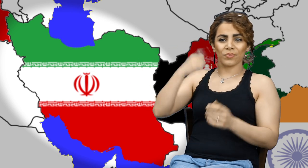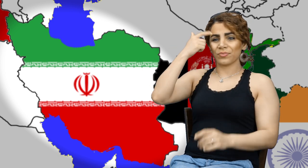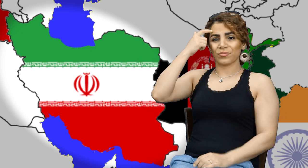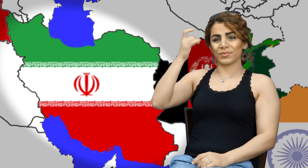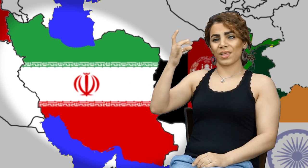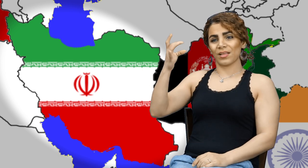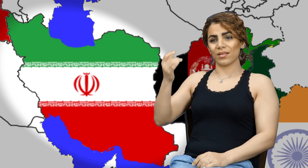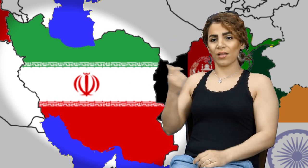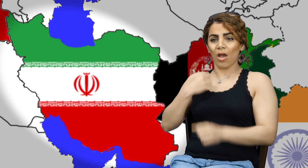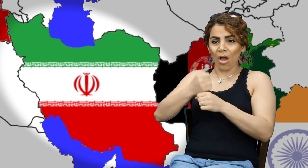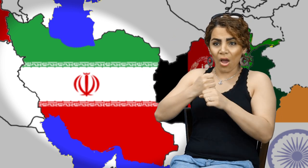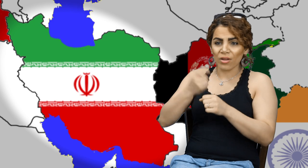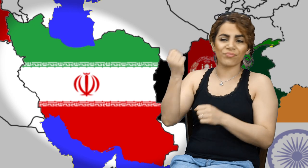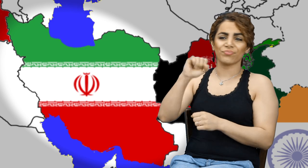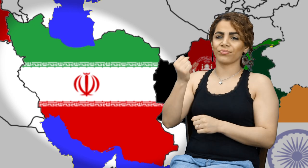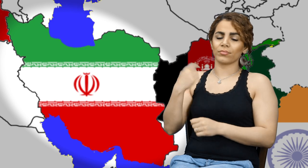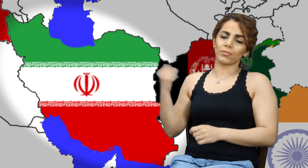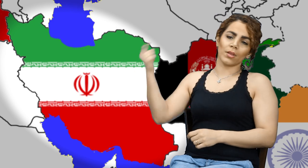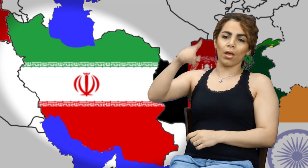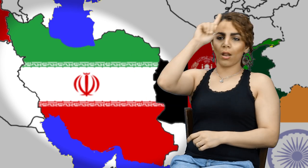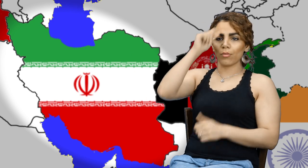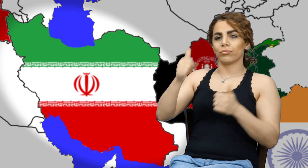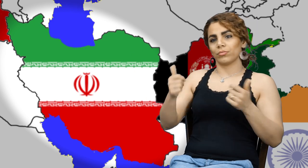Es gefiel mir nicht, auch konnte ich dort nicht arbeiten. Deswegen ging ich nach Deutschland und finde das Land ziemlich gut!